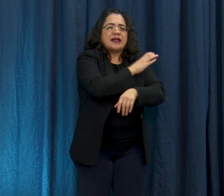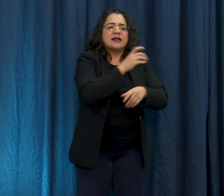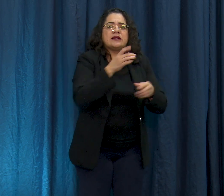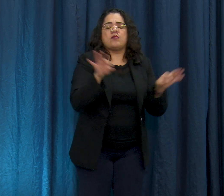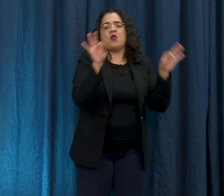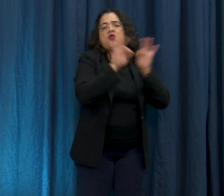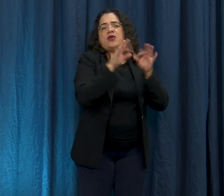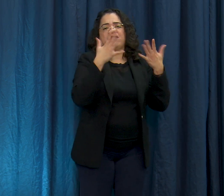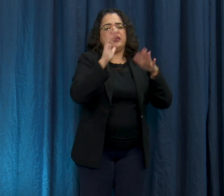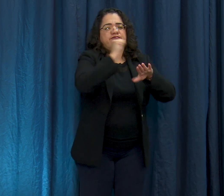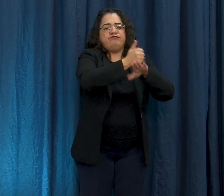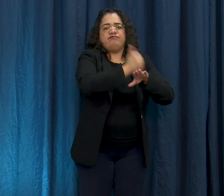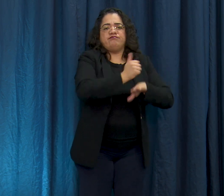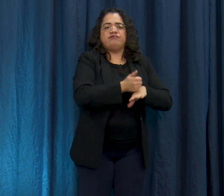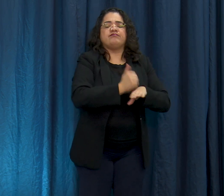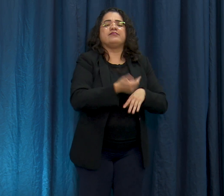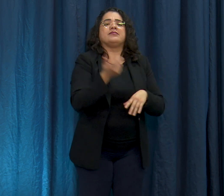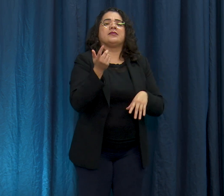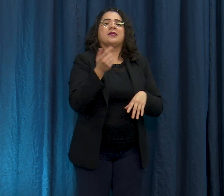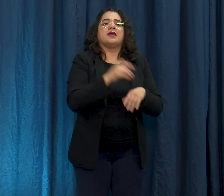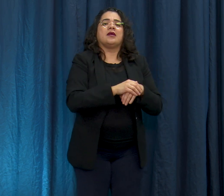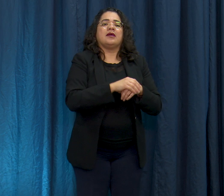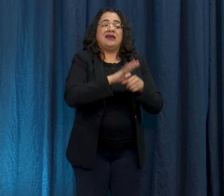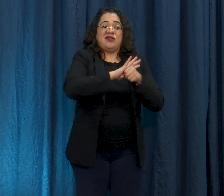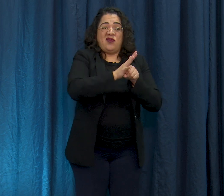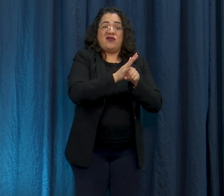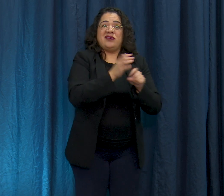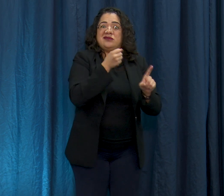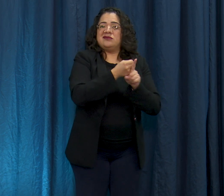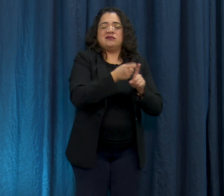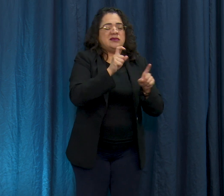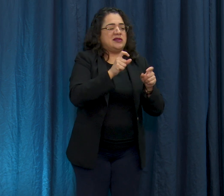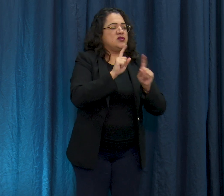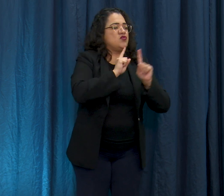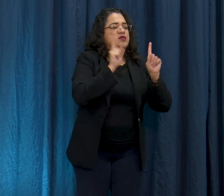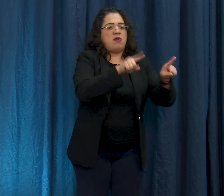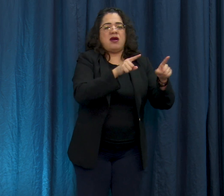ciudad de long beach active odd o la clínica es de respuesta rappy de esto